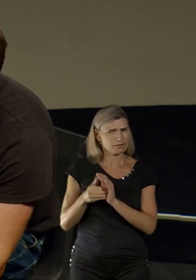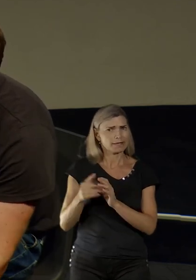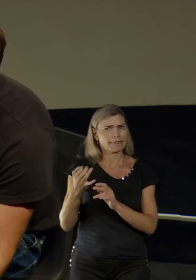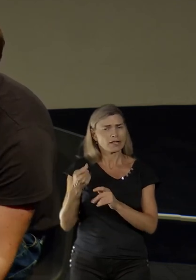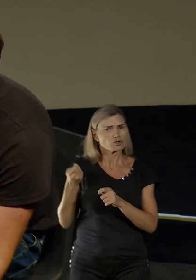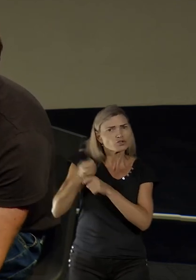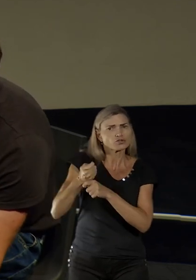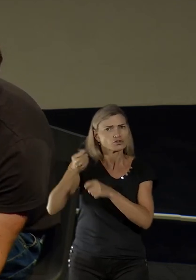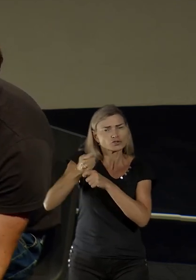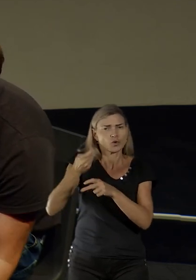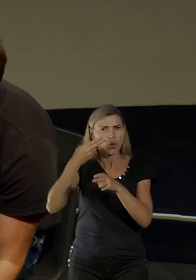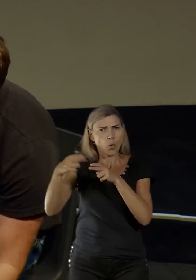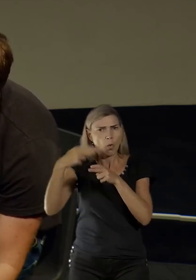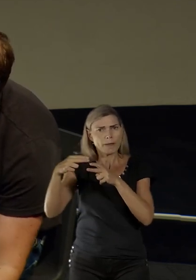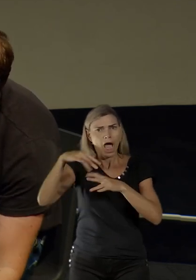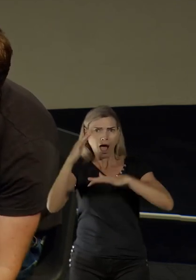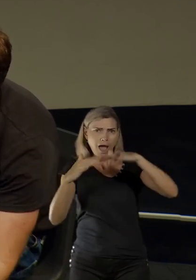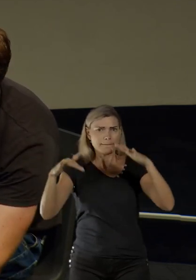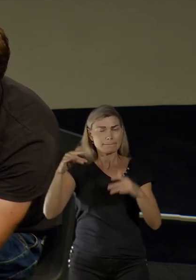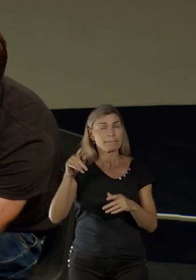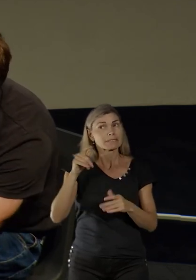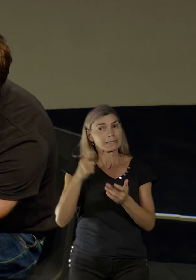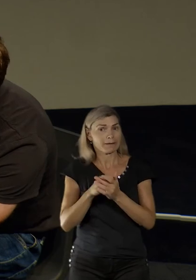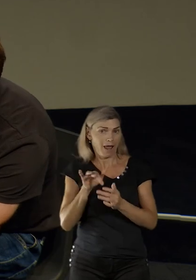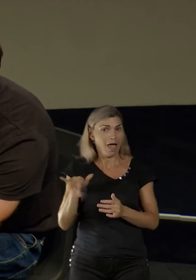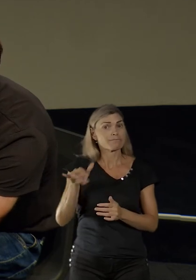Takže v tom je tahle úvaha určitě správná.